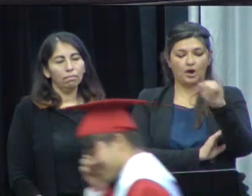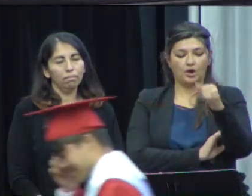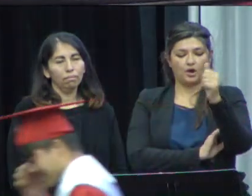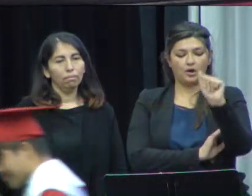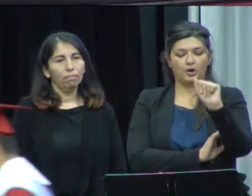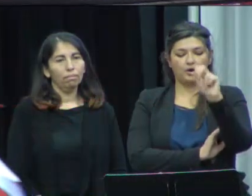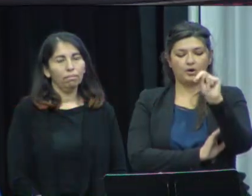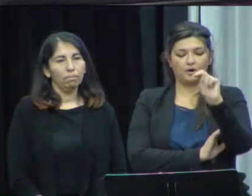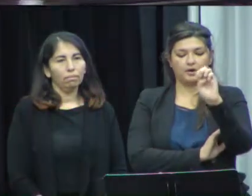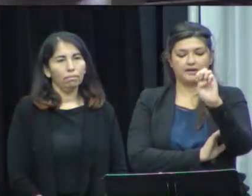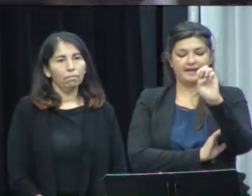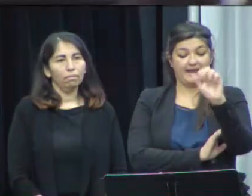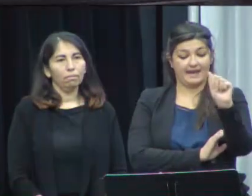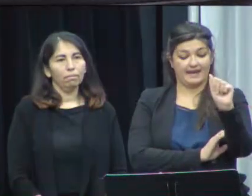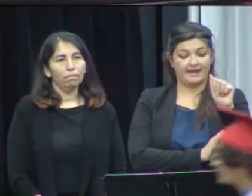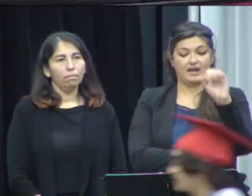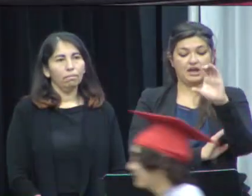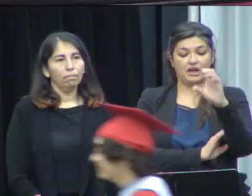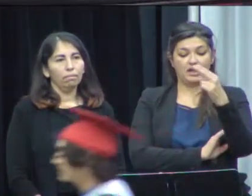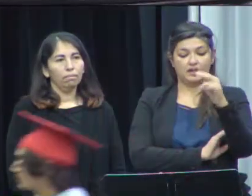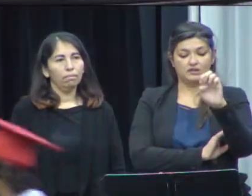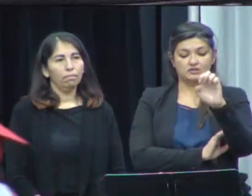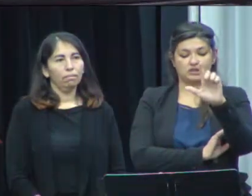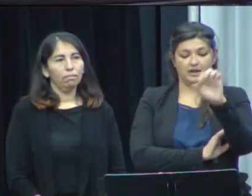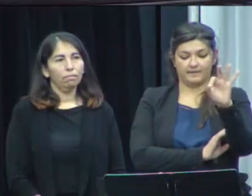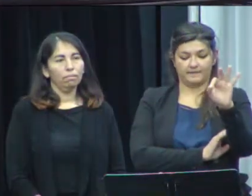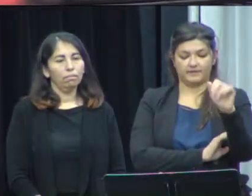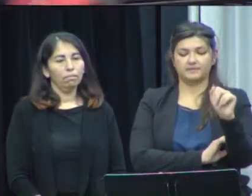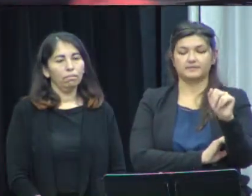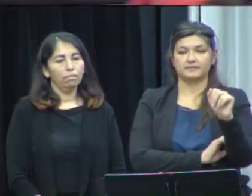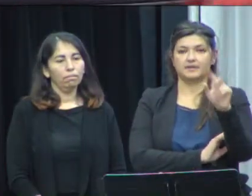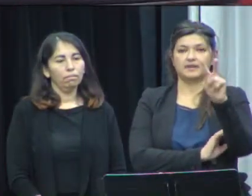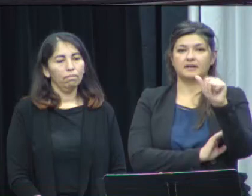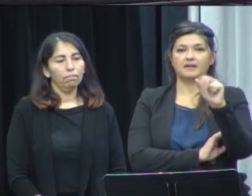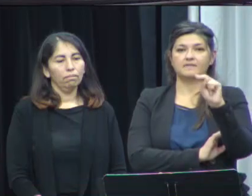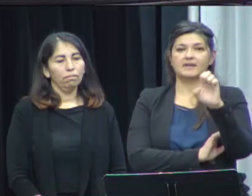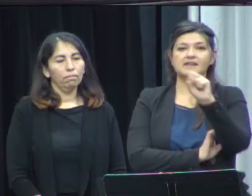(audience applauds) Vanessa Cisneros.